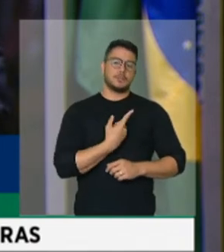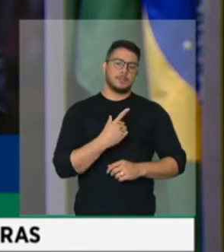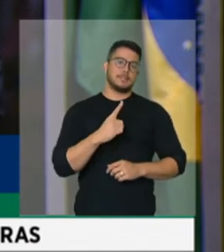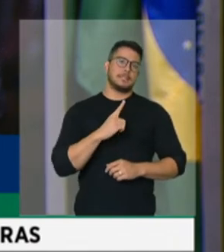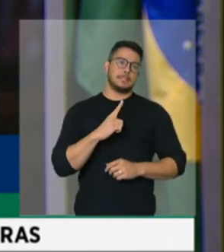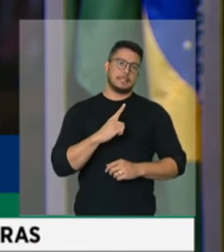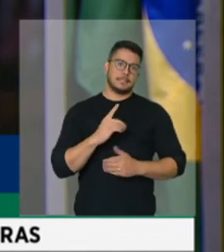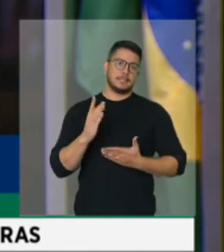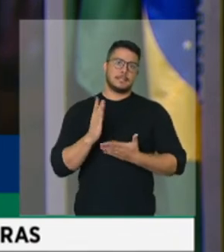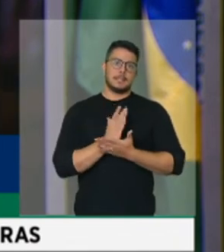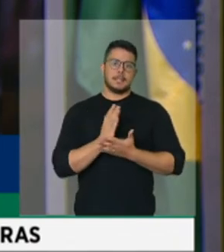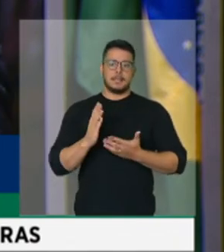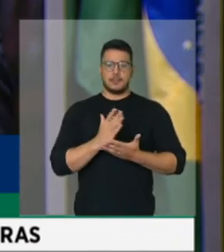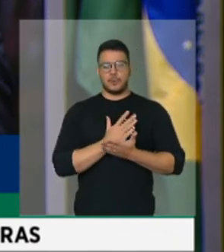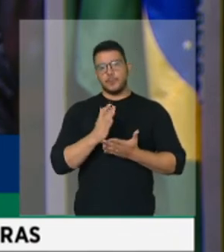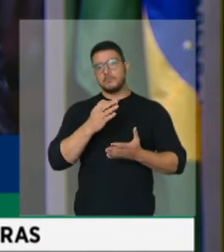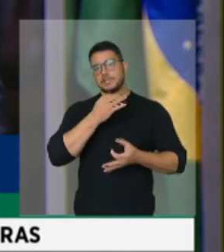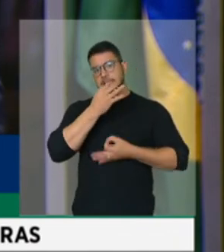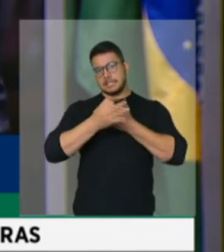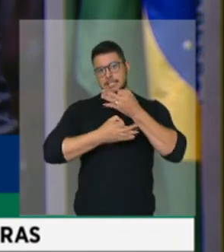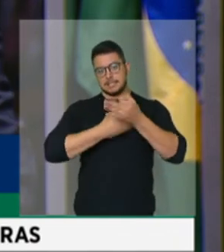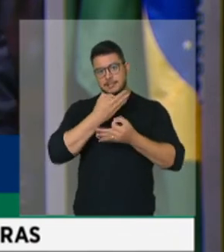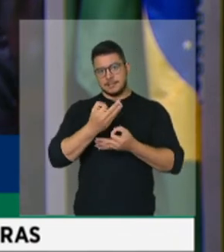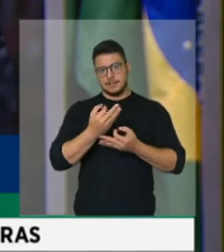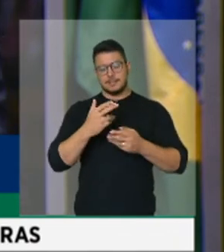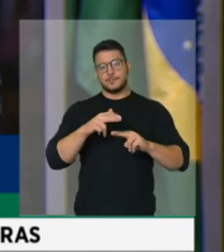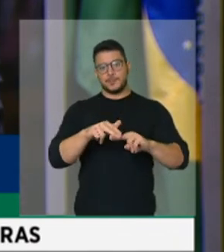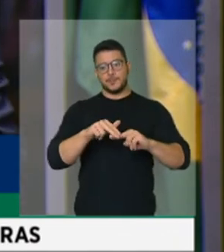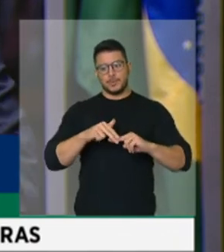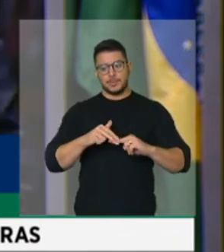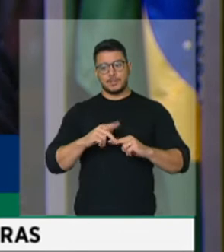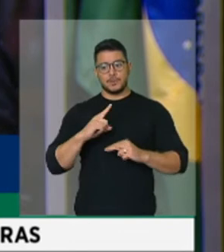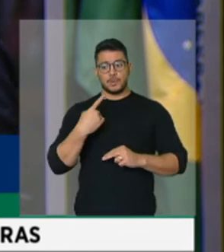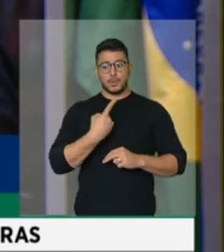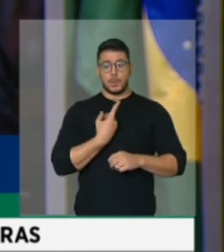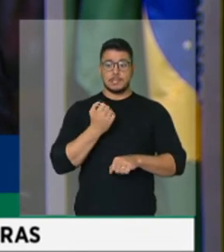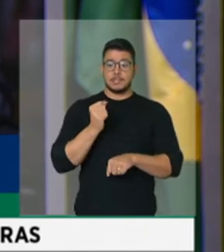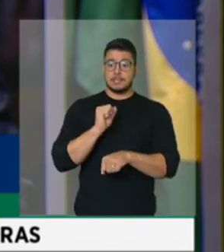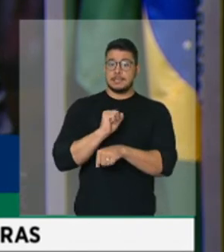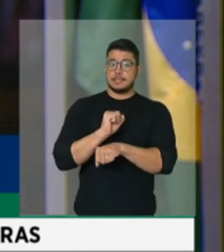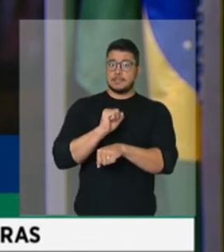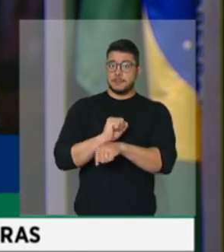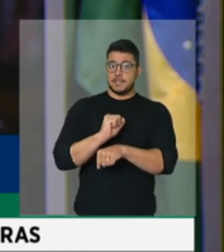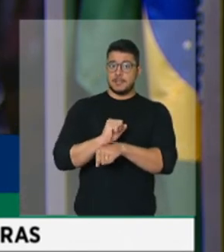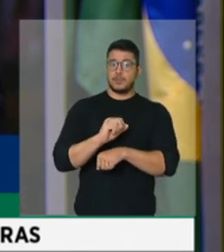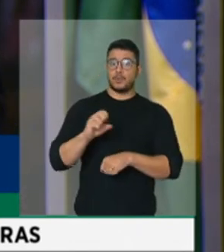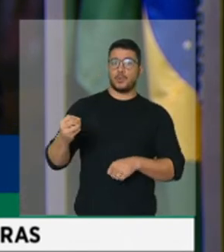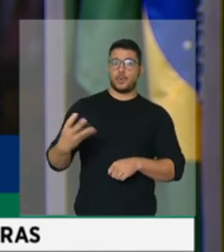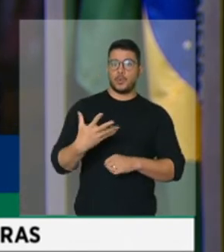APRESENTAÇÃO DE UM PROJETO ALTERNATIVO É MEDIDA PROVISÓRIA COMO NORMALMENTE ACONTECE, E A ESTE PROJETO